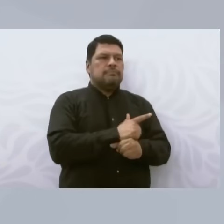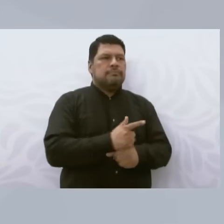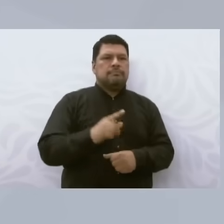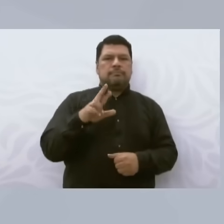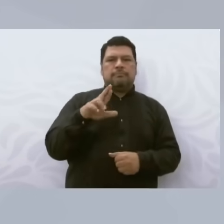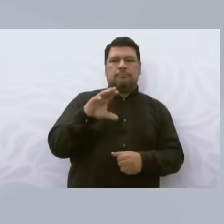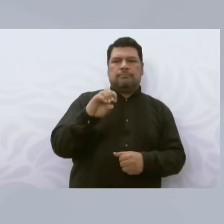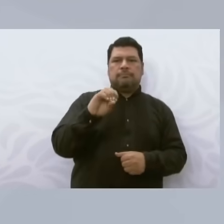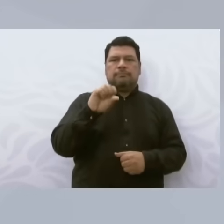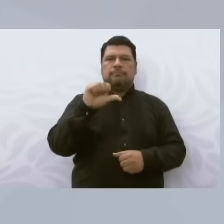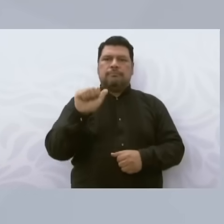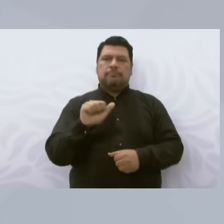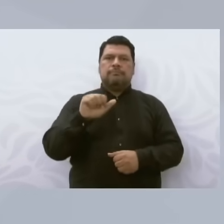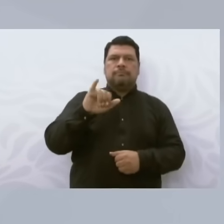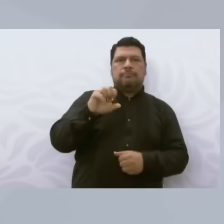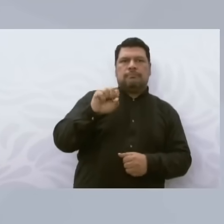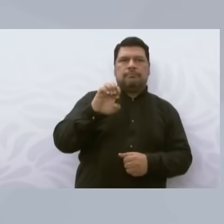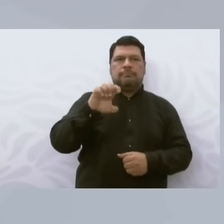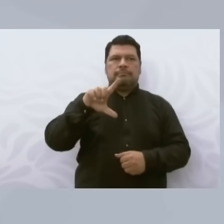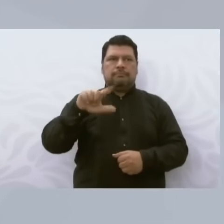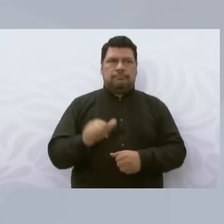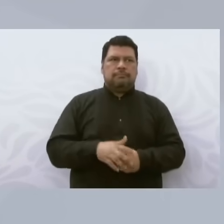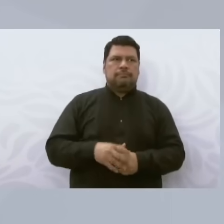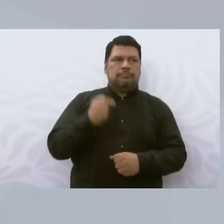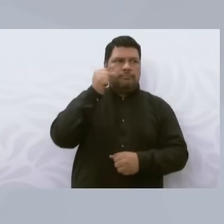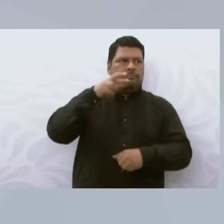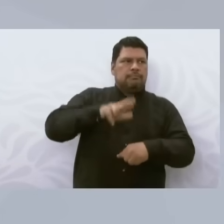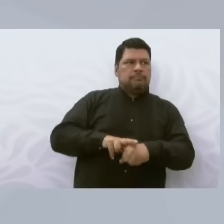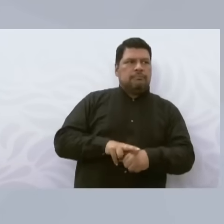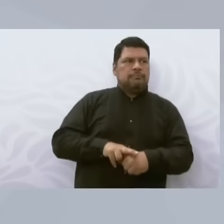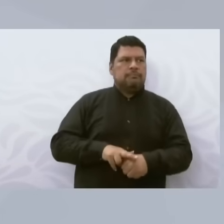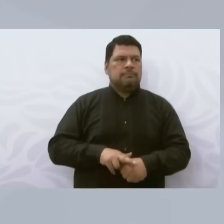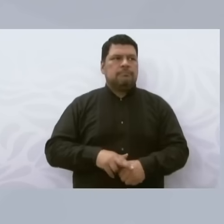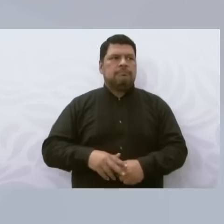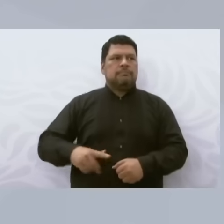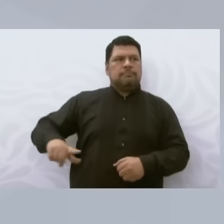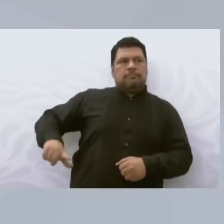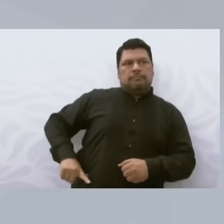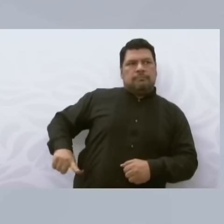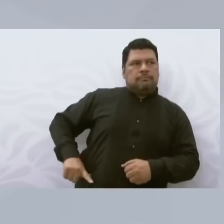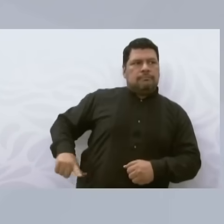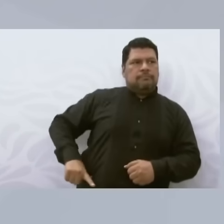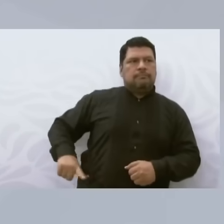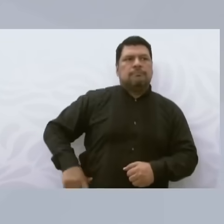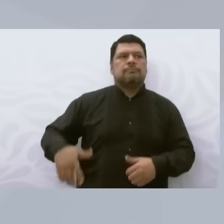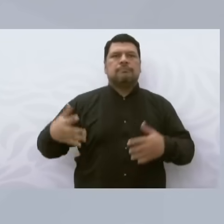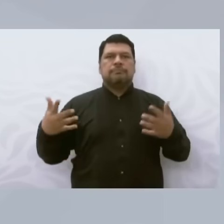Velázquez secretaria de Gobernación distinguidas autoridades civiles militares y navales que nos